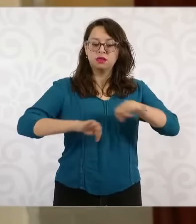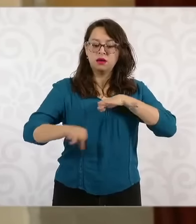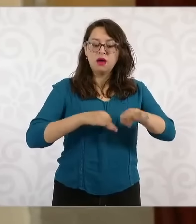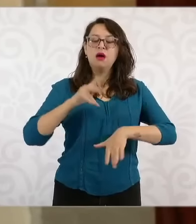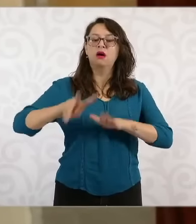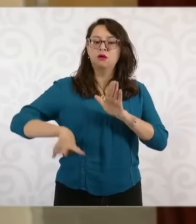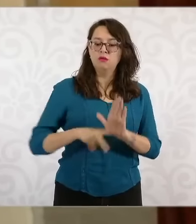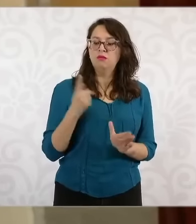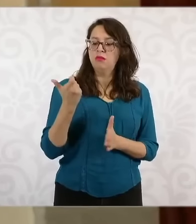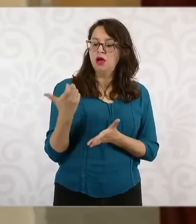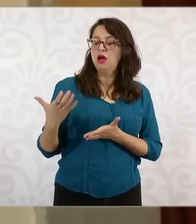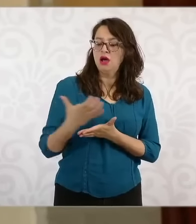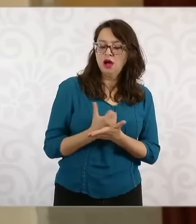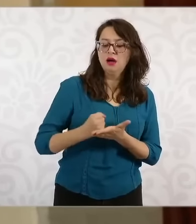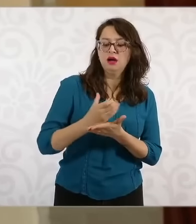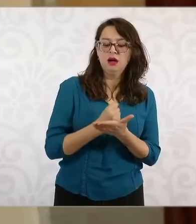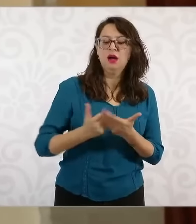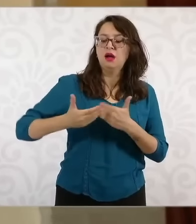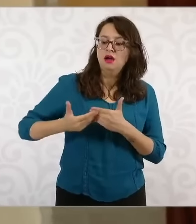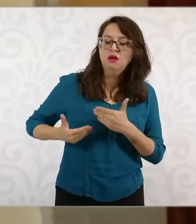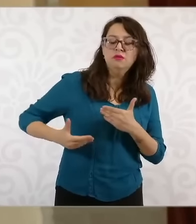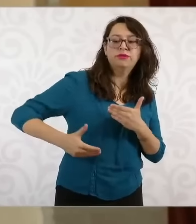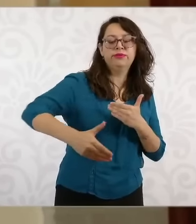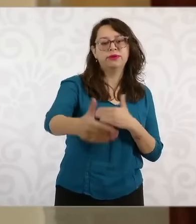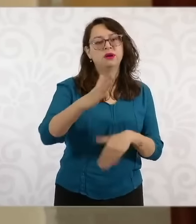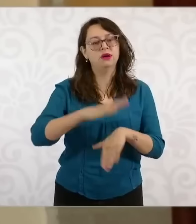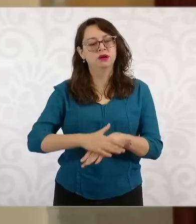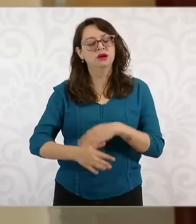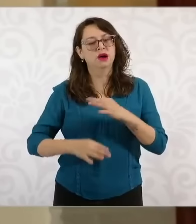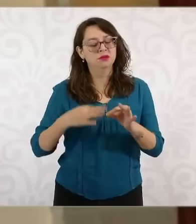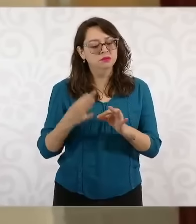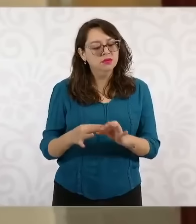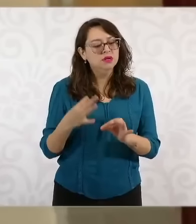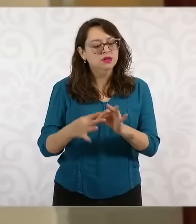abrir un paso a una etapa de mayor estabilidad y desarrollo y que para ellos, para sus familias y